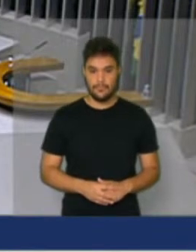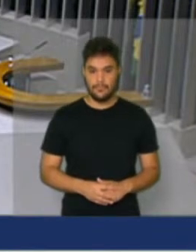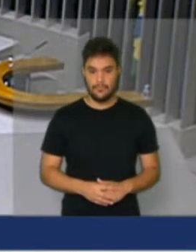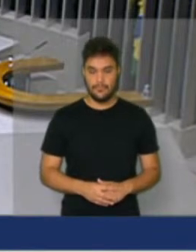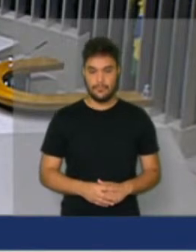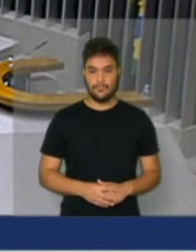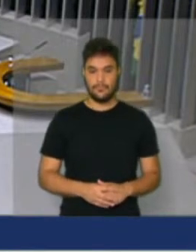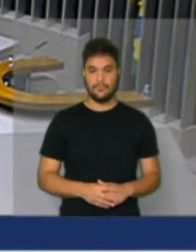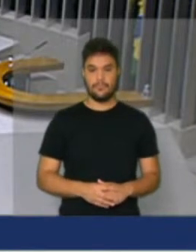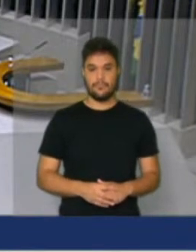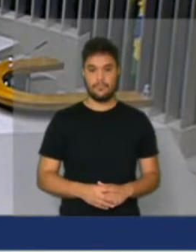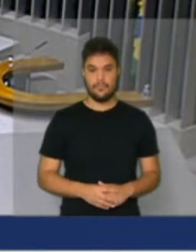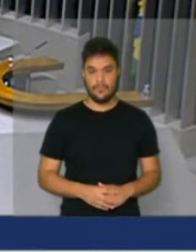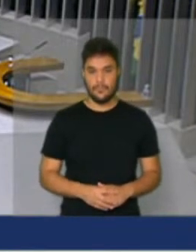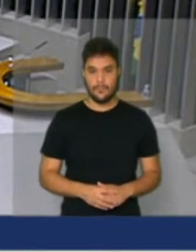PAUTA PAUTA. -- [PRESIDENTE]: